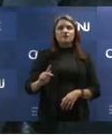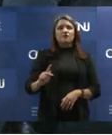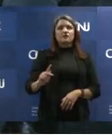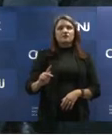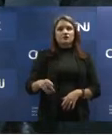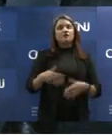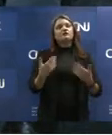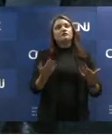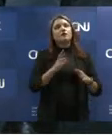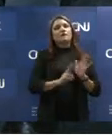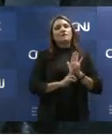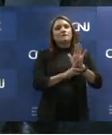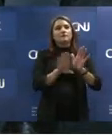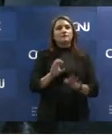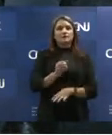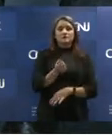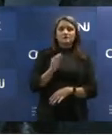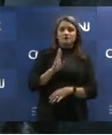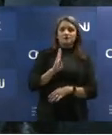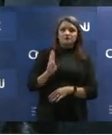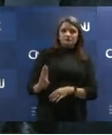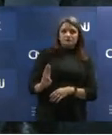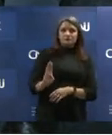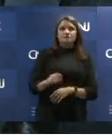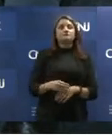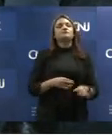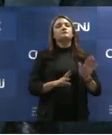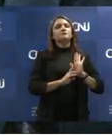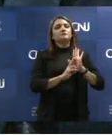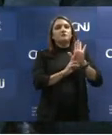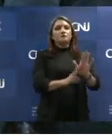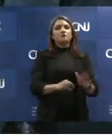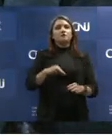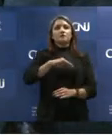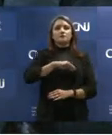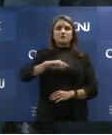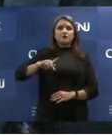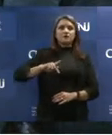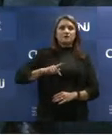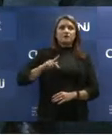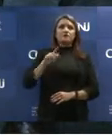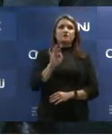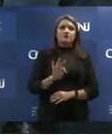Daniel Blume, sem o representante do Ministério Público Federal, Dr. Alcides.